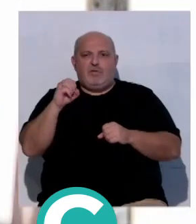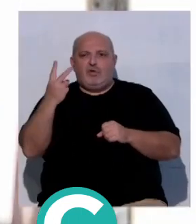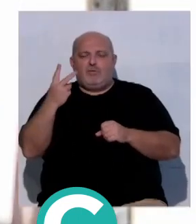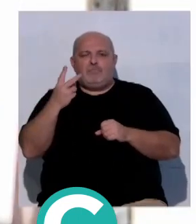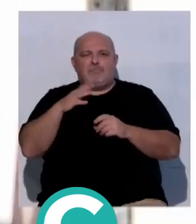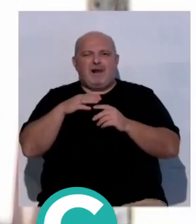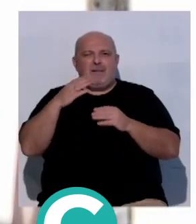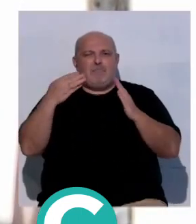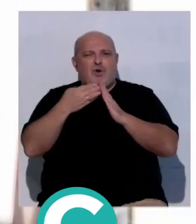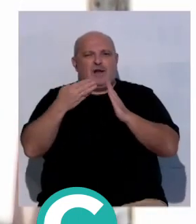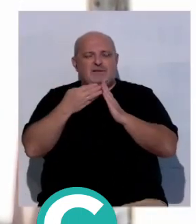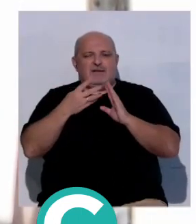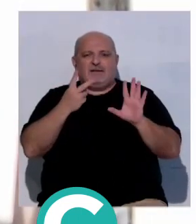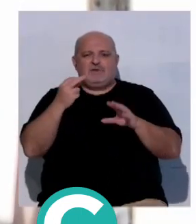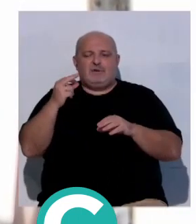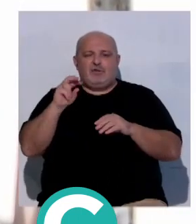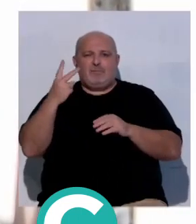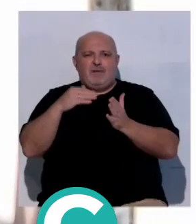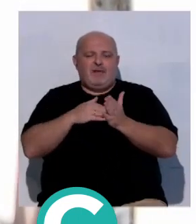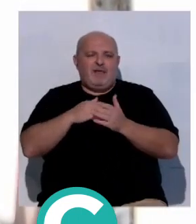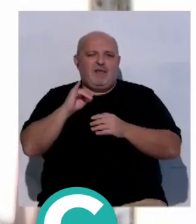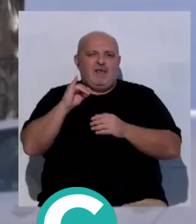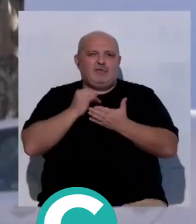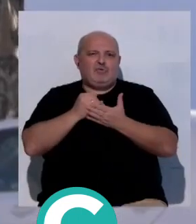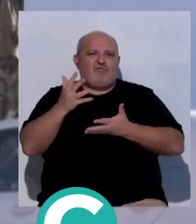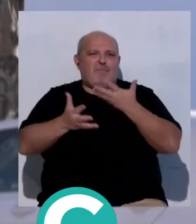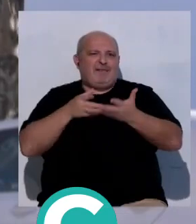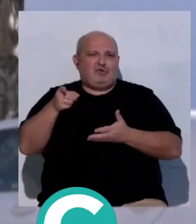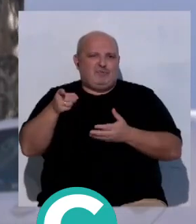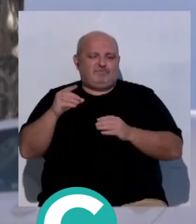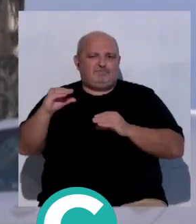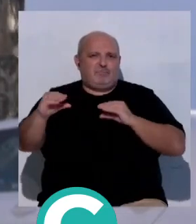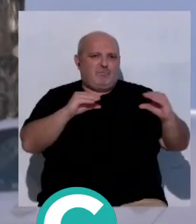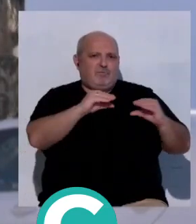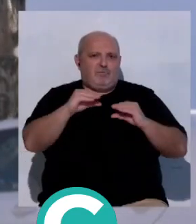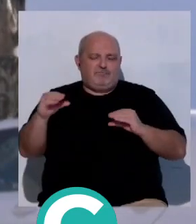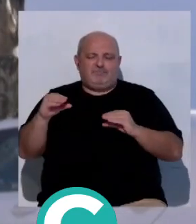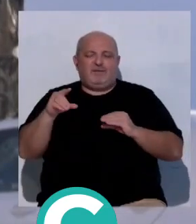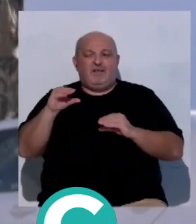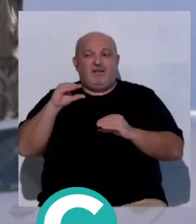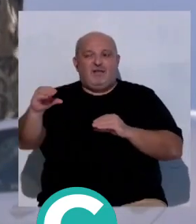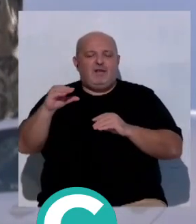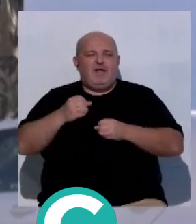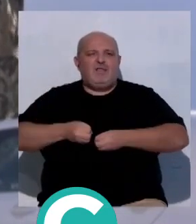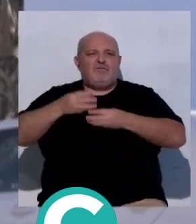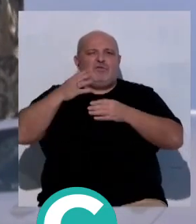a procasa y 702000 al ifef los fondos para el ifef se destinarán al edificio de puntales la